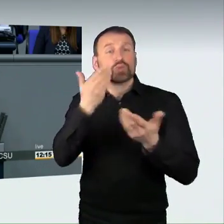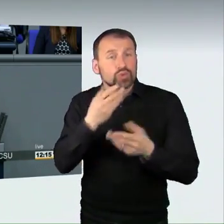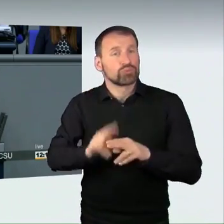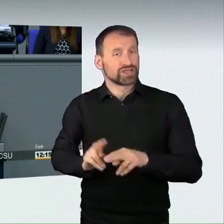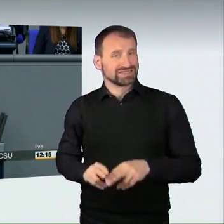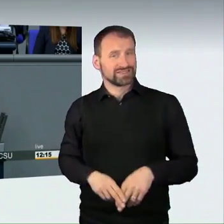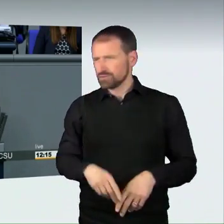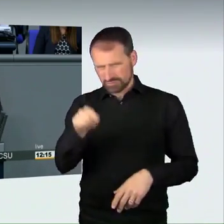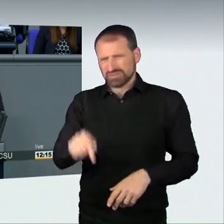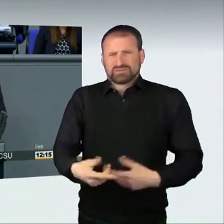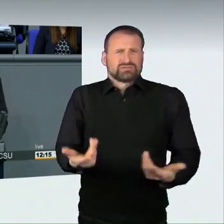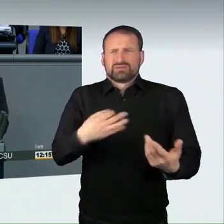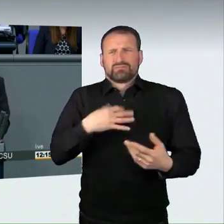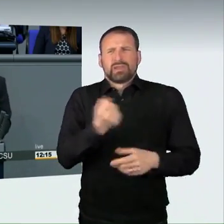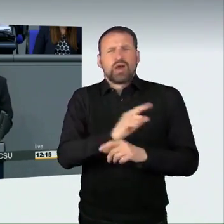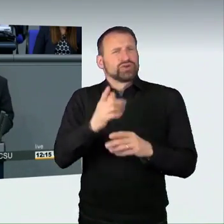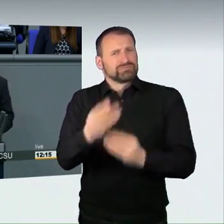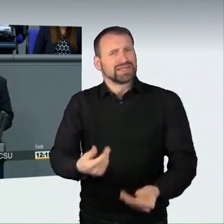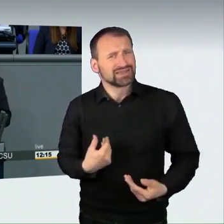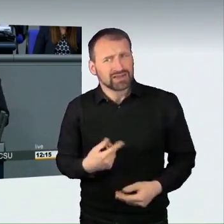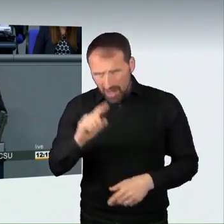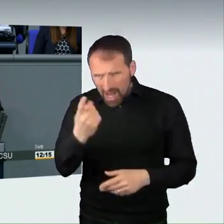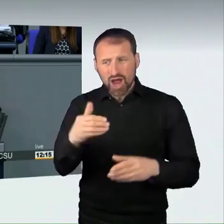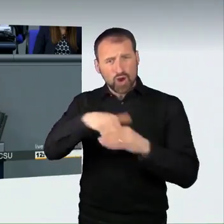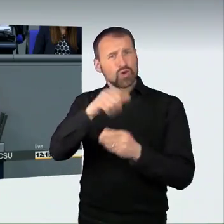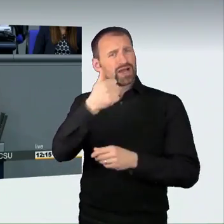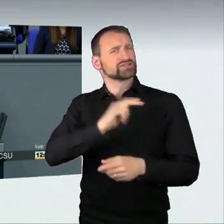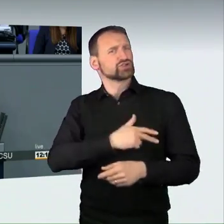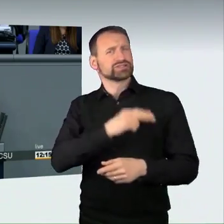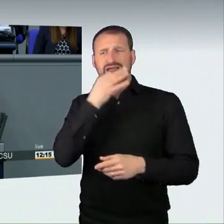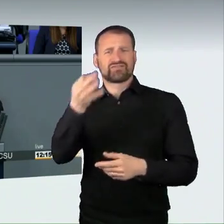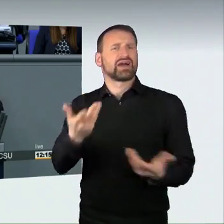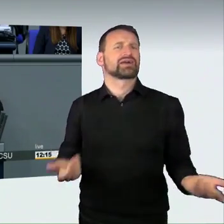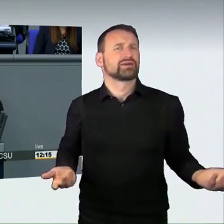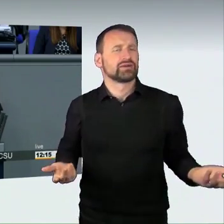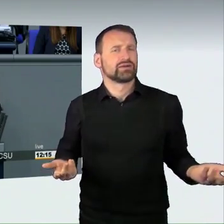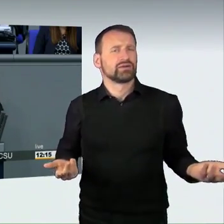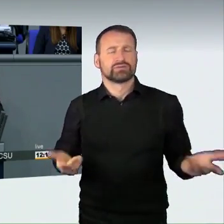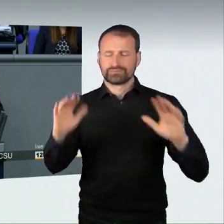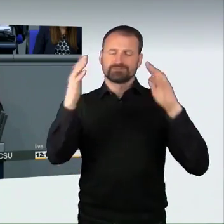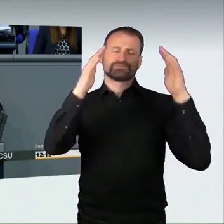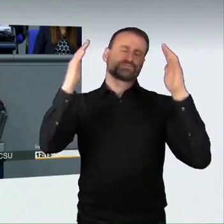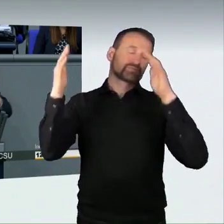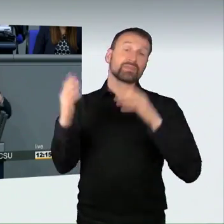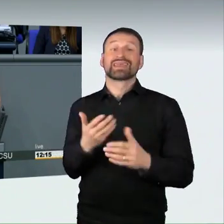meine Damen und Herren. Deswegen ist es völlig richtig, dass das Konzept der Modernisierung